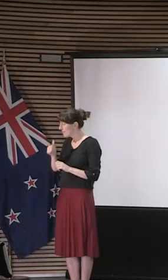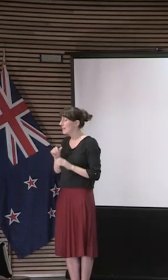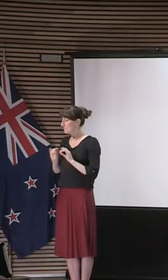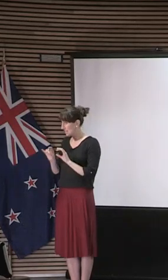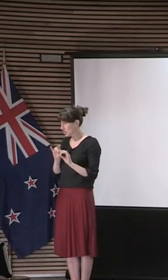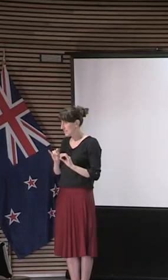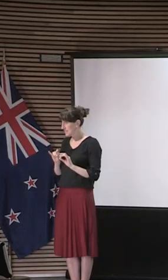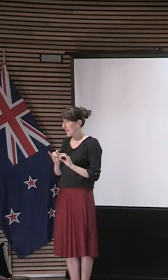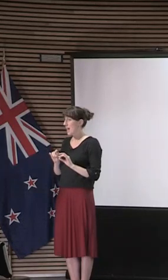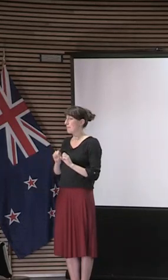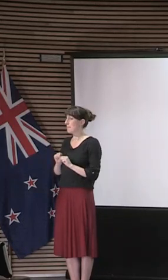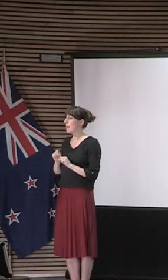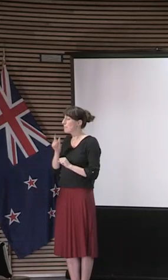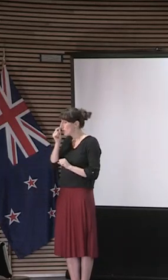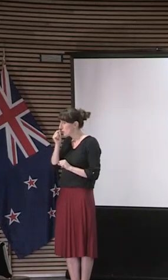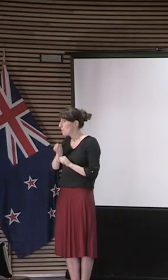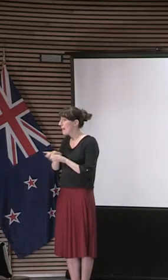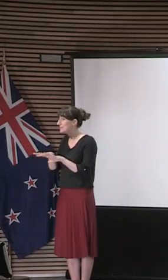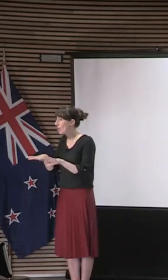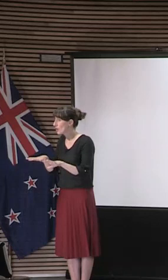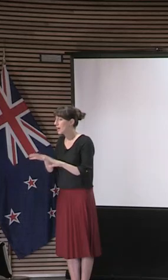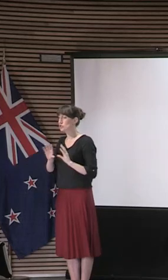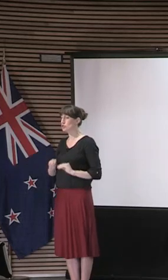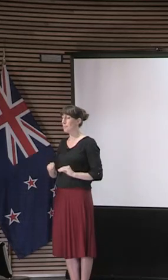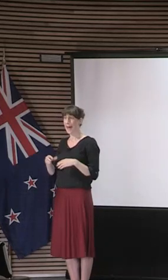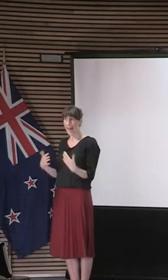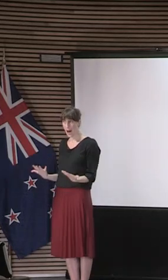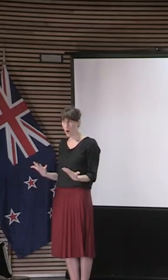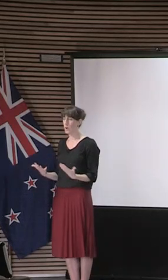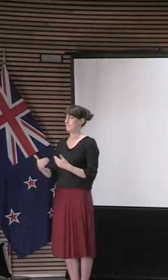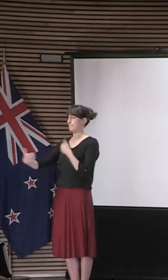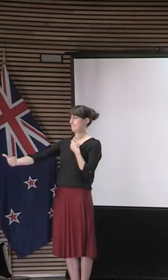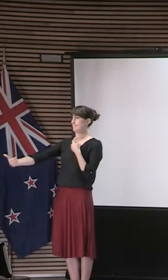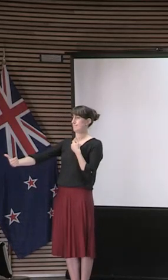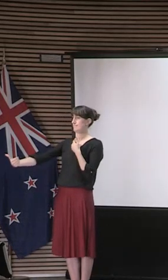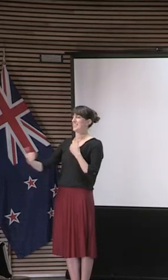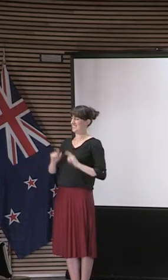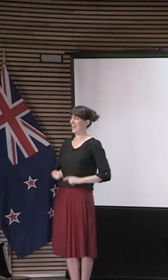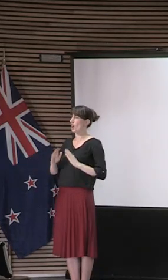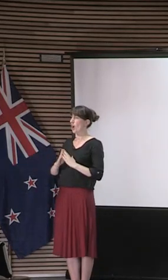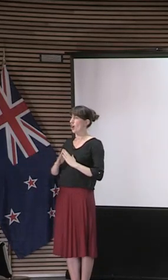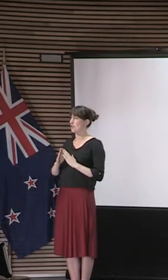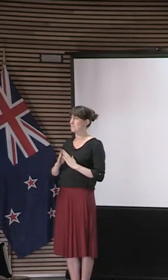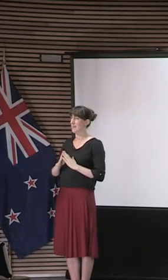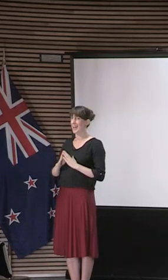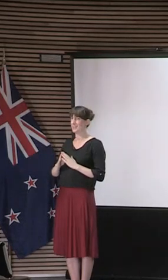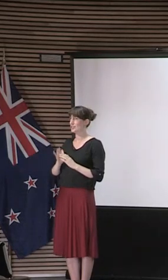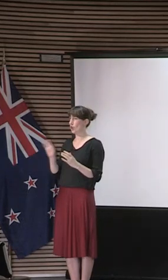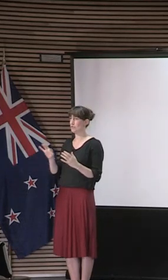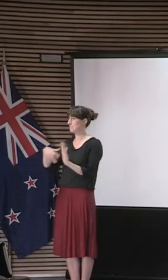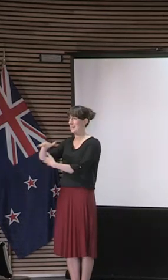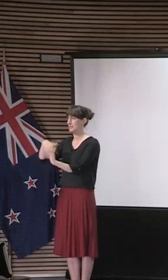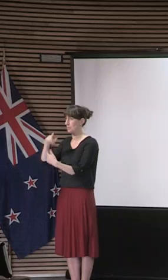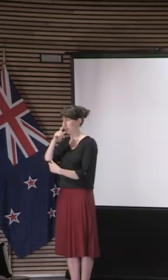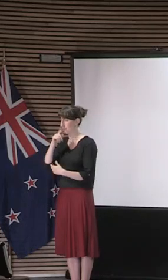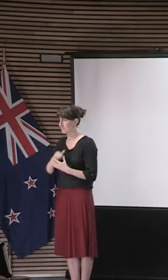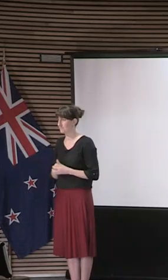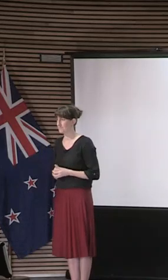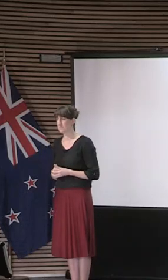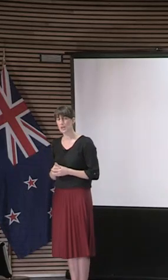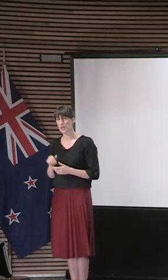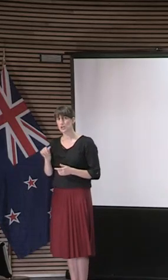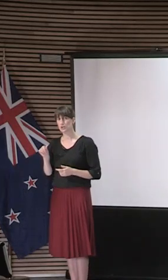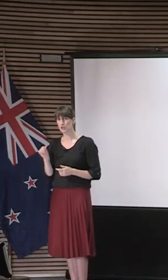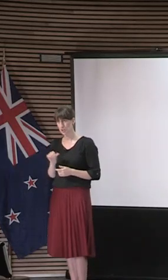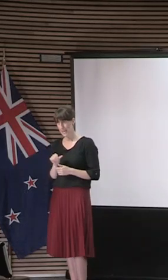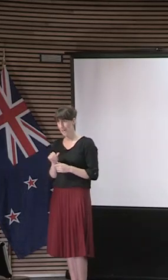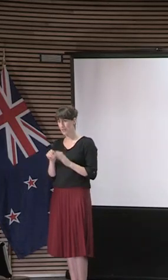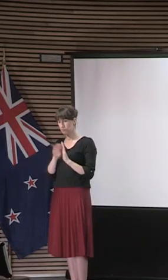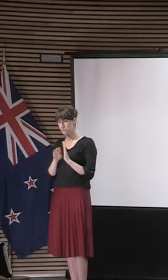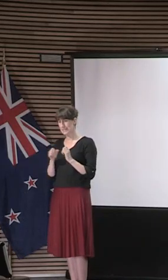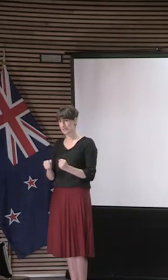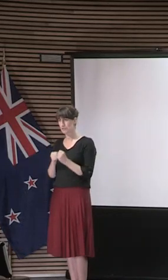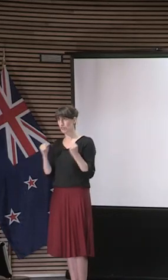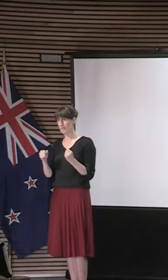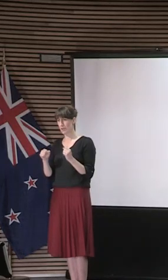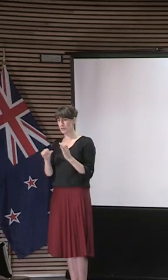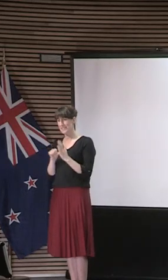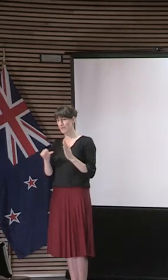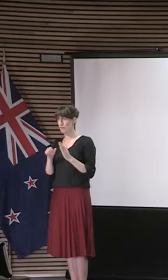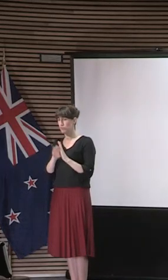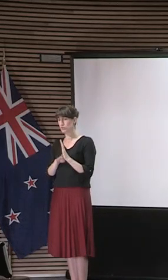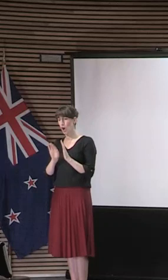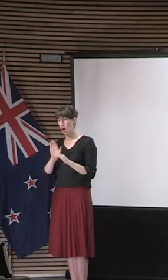mate. Ana ki te mea, ko te